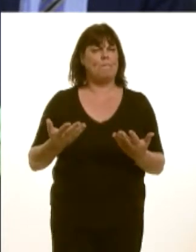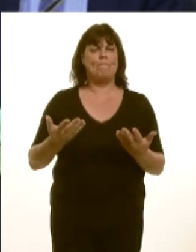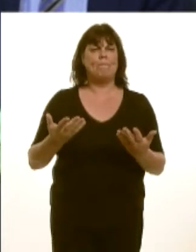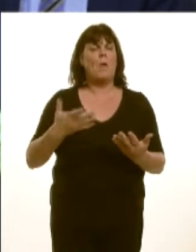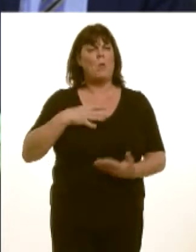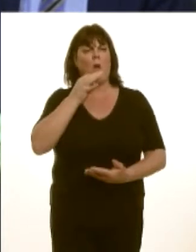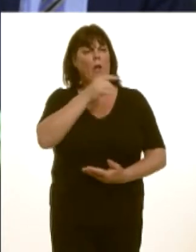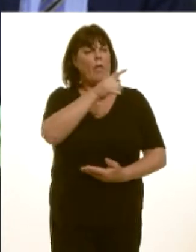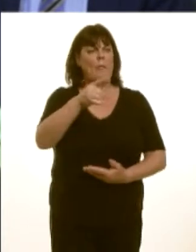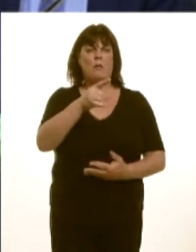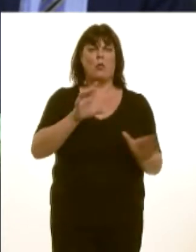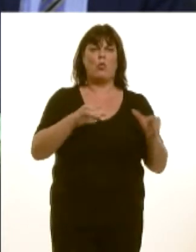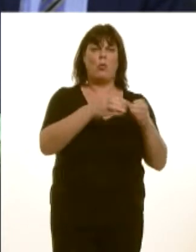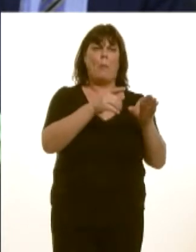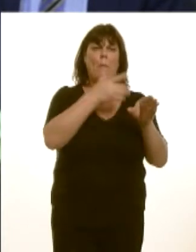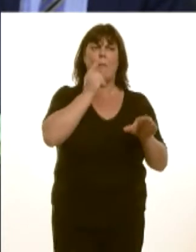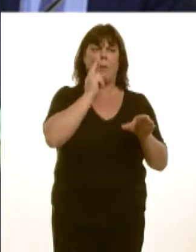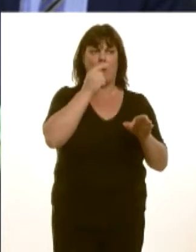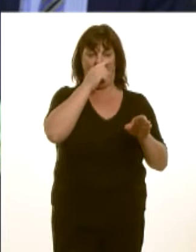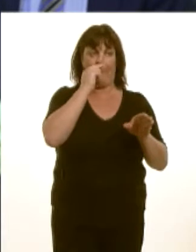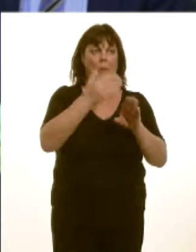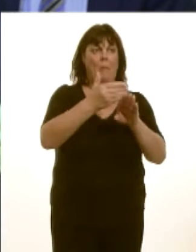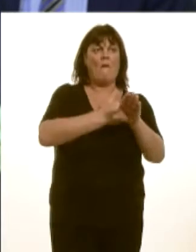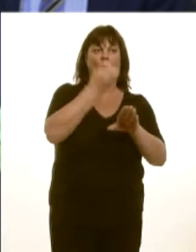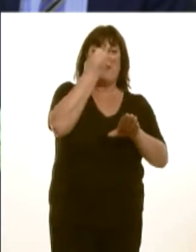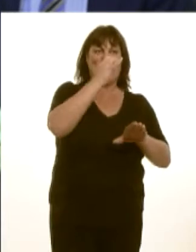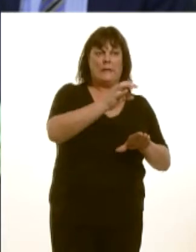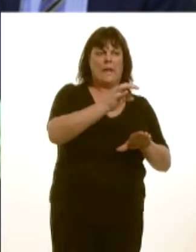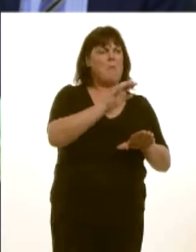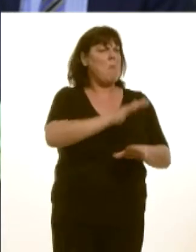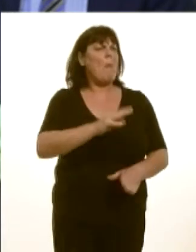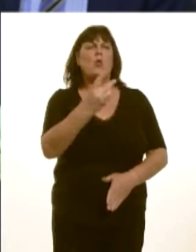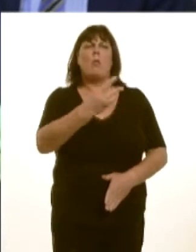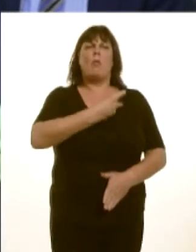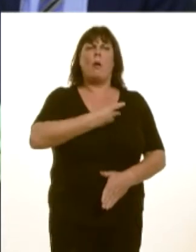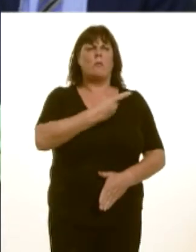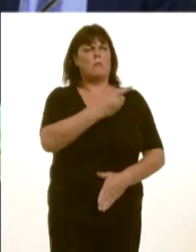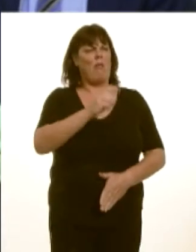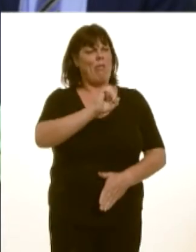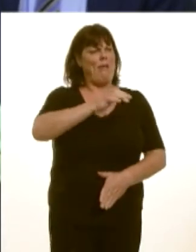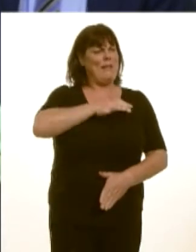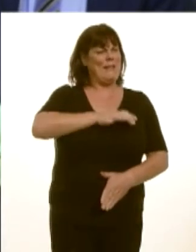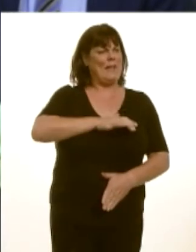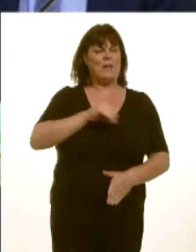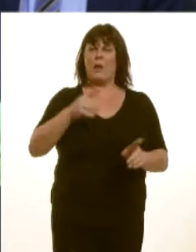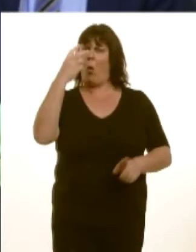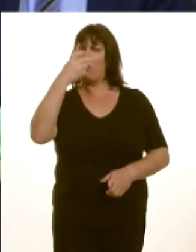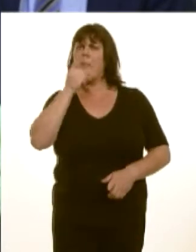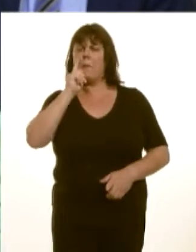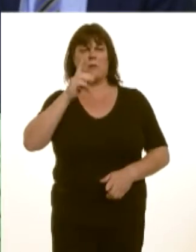grwp hwn sydd o dan 60 oed, 2,000 ohonynt—sydd ag anghenion gwahanol iawn, yn enwedig os oes anghenion preswyl gyda nhw yn ogystal?